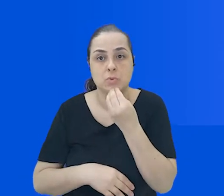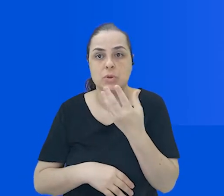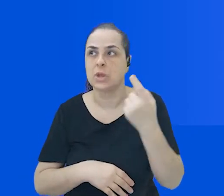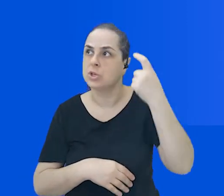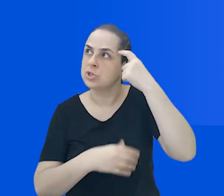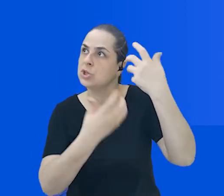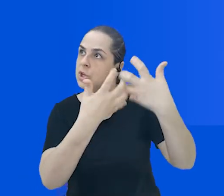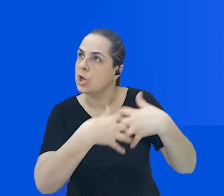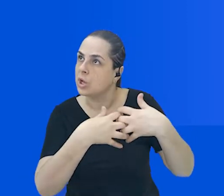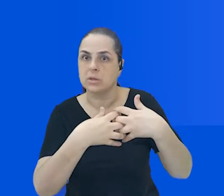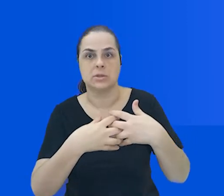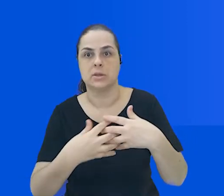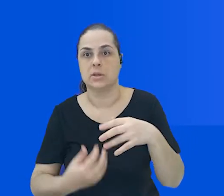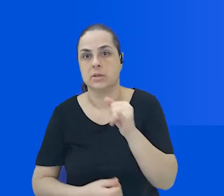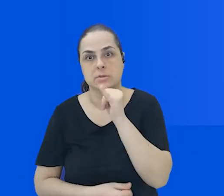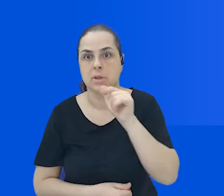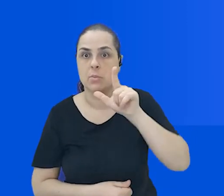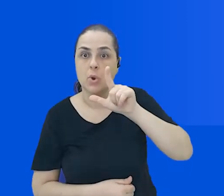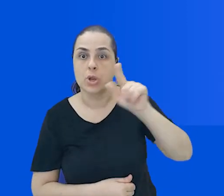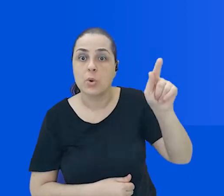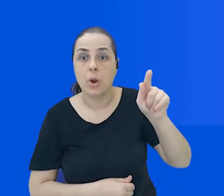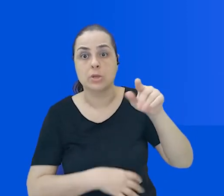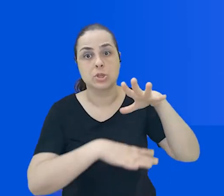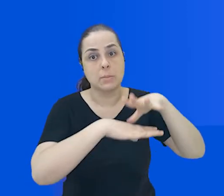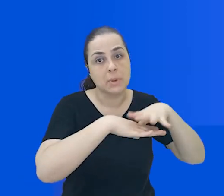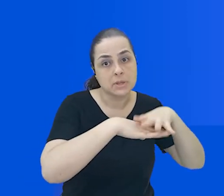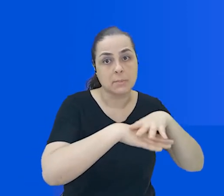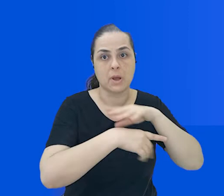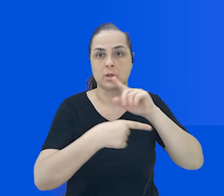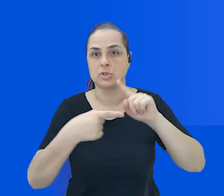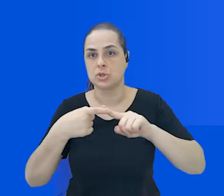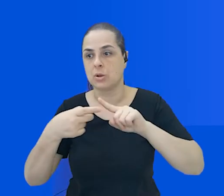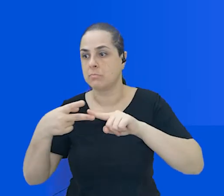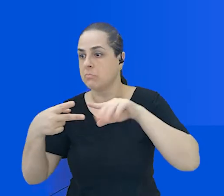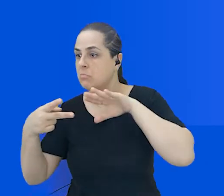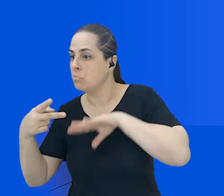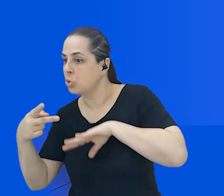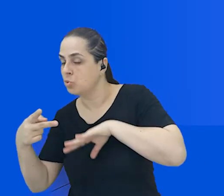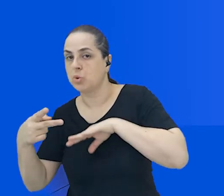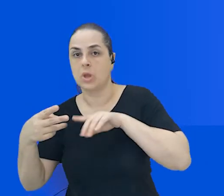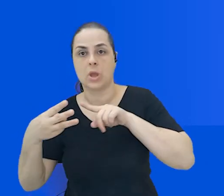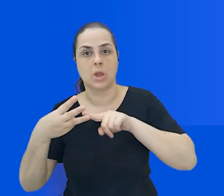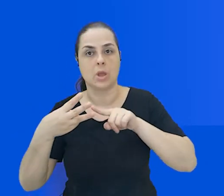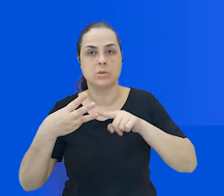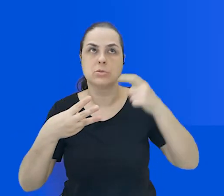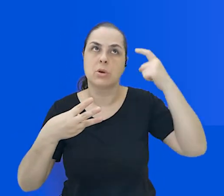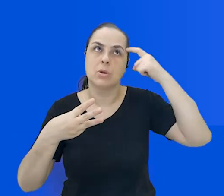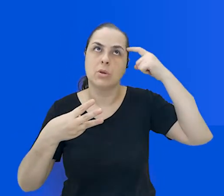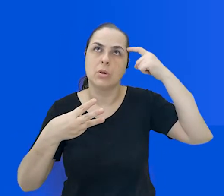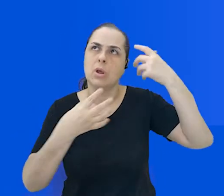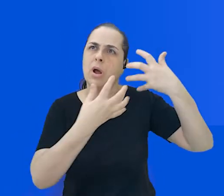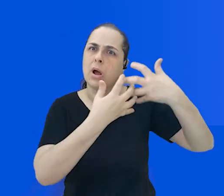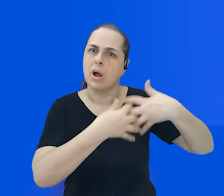Então, assim as linguagens matemática, português, as linguagens vou chamar assim, mais o racional, na verdade.